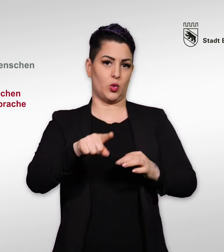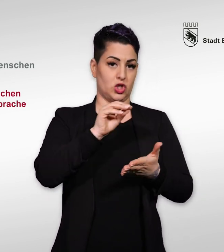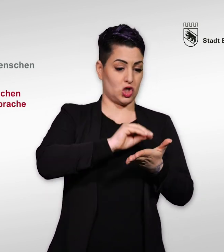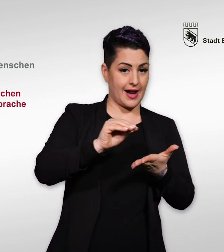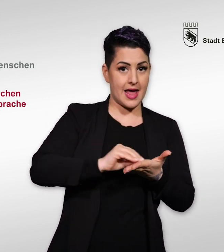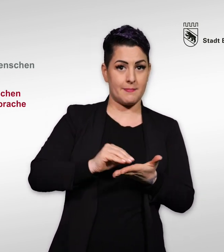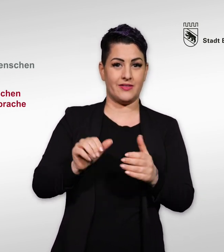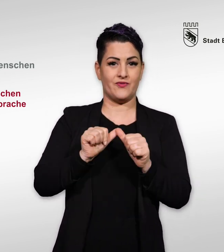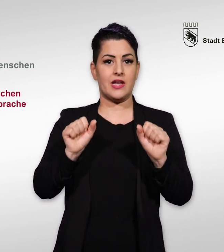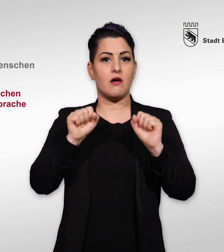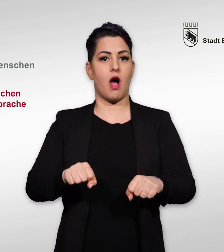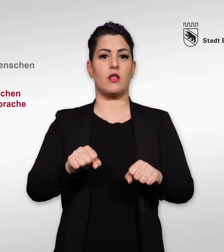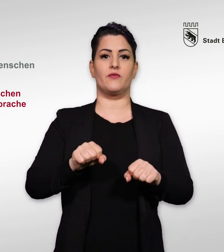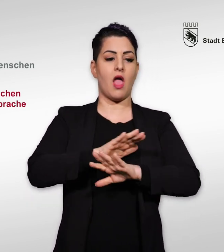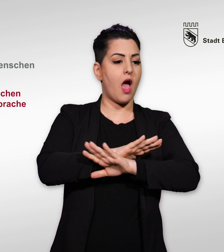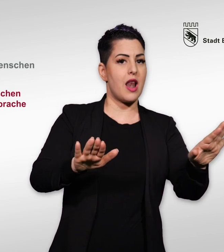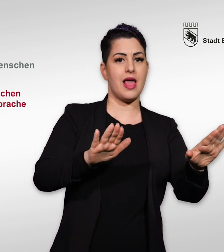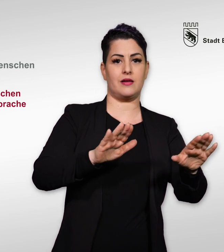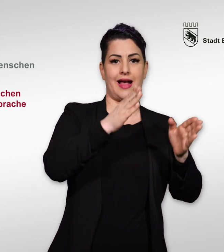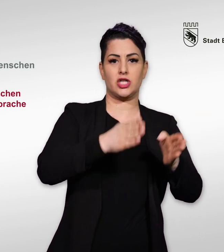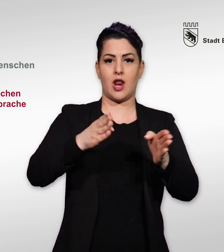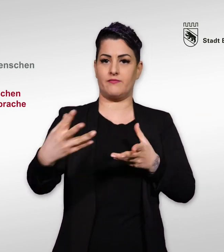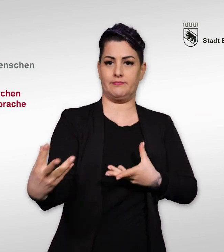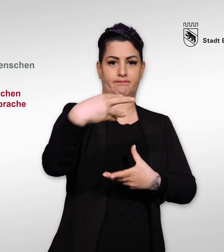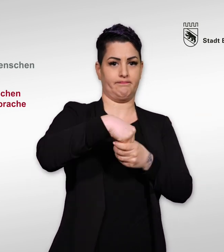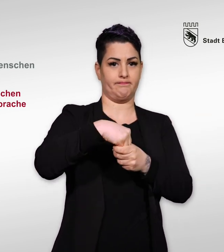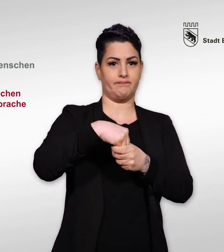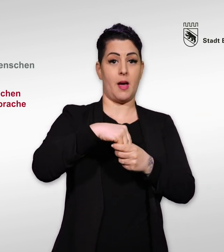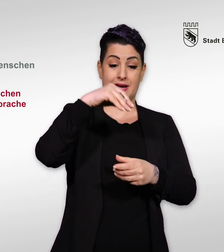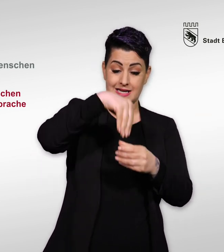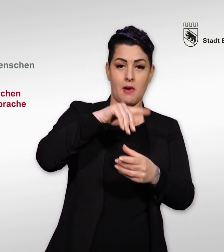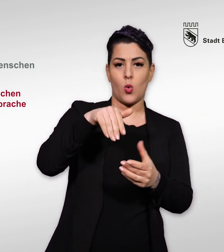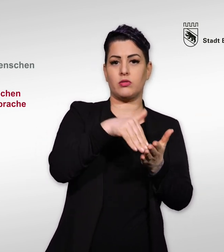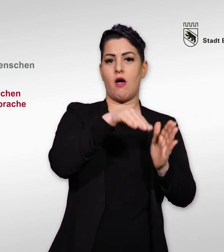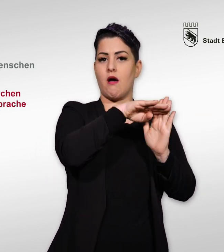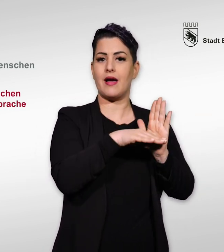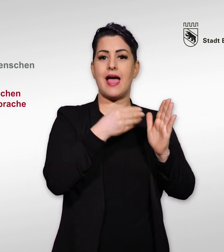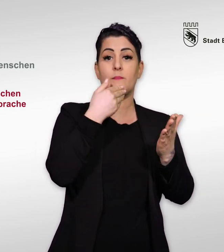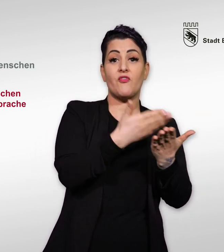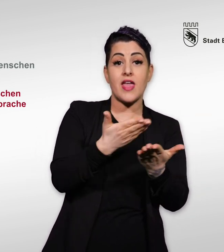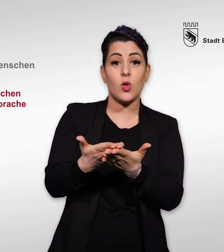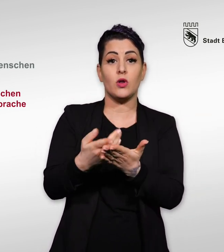für geschlechterinklusive Schreibweisen und Empfehlungen